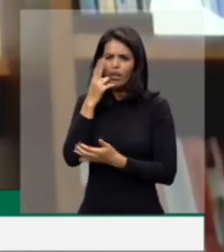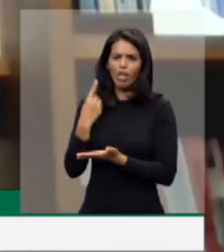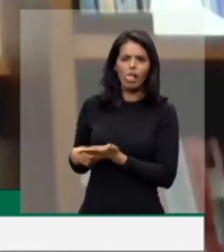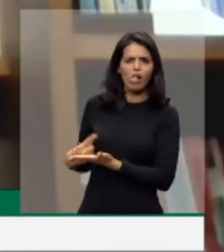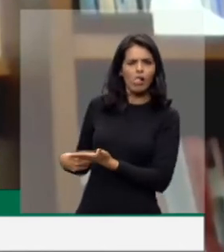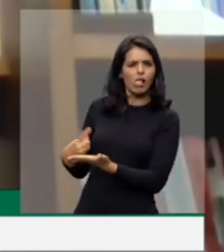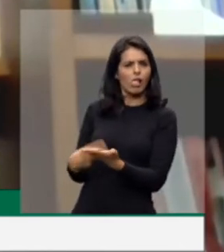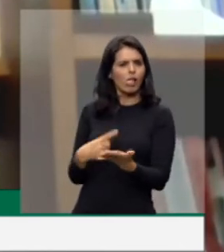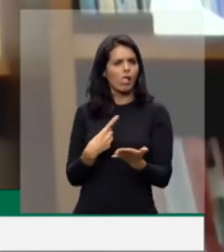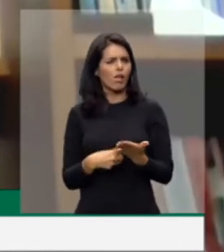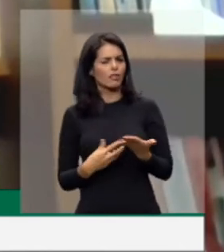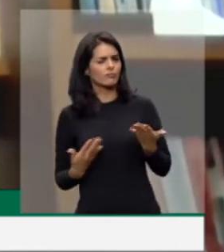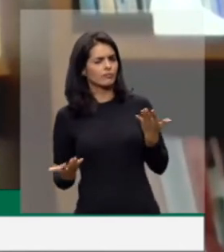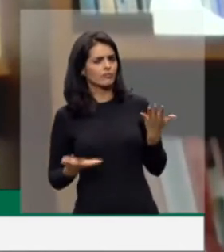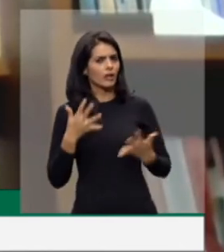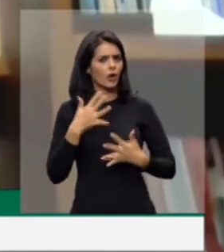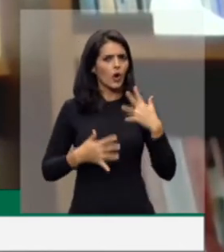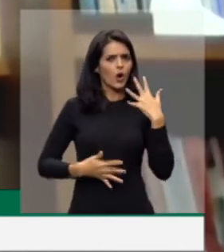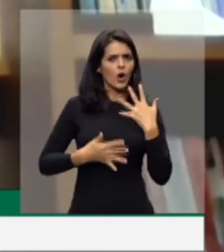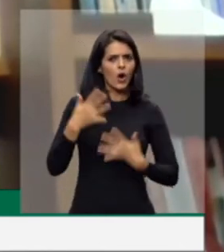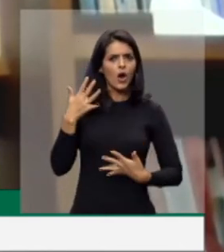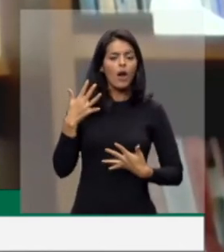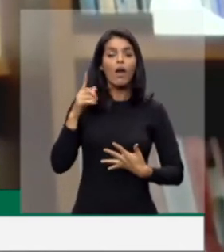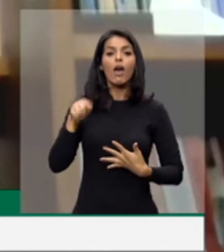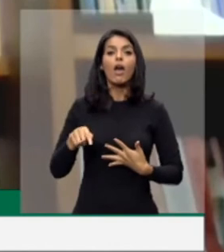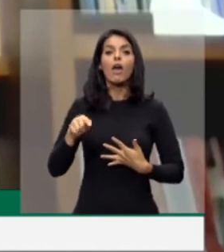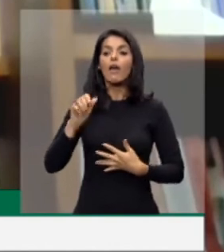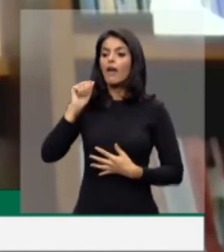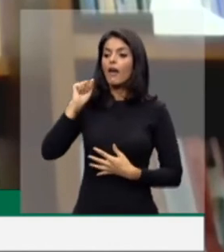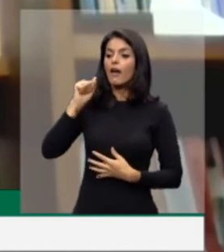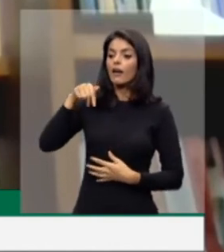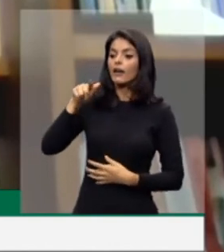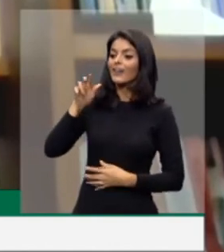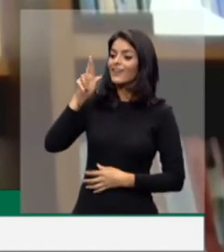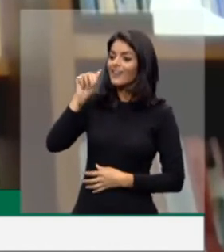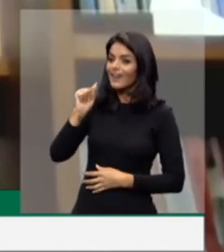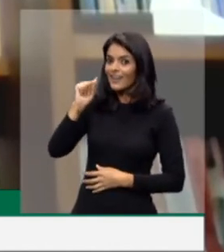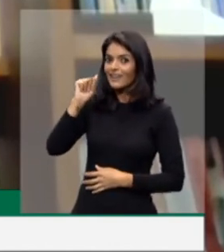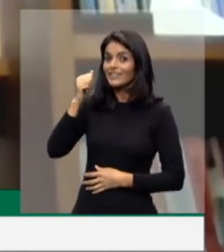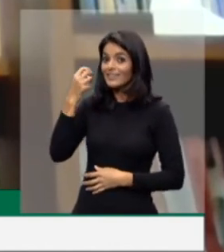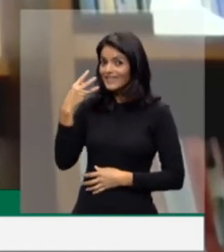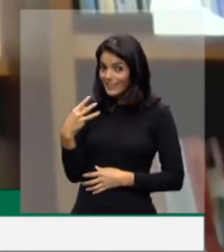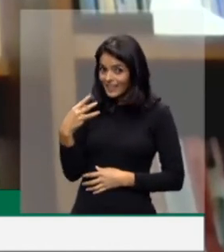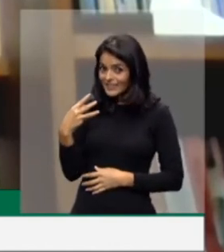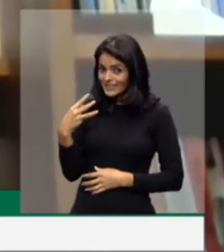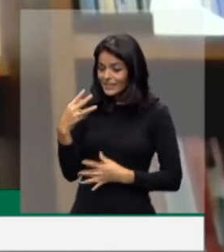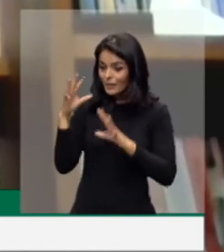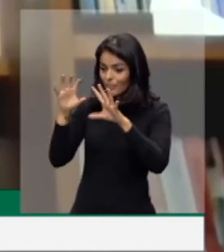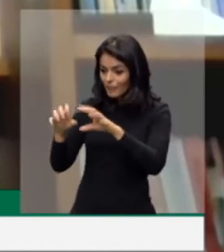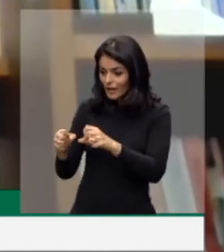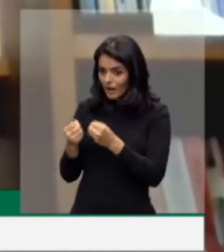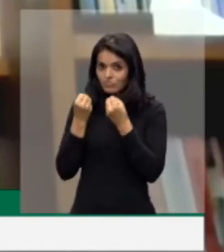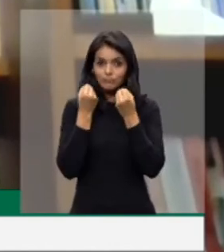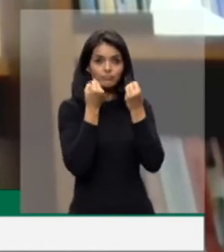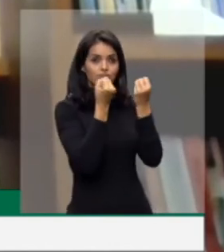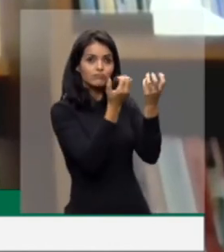REALMENTE QUE É DE FIM DE ANO, QUE TEM MUITA TRETA AÍ NO MEIO, ERA MISTURAR